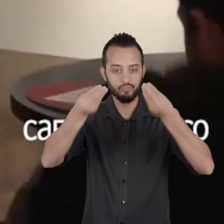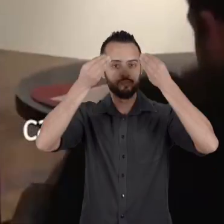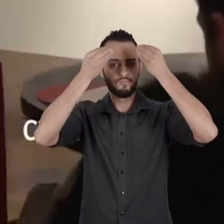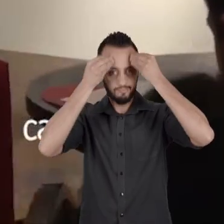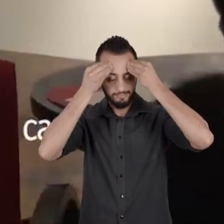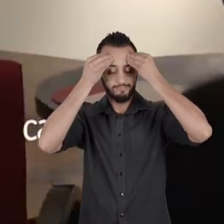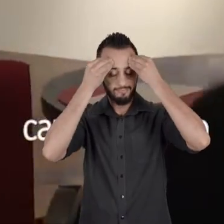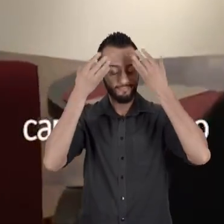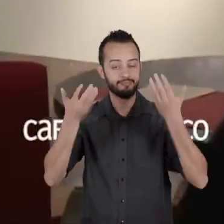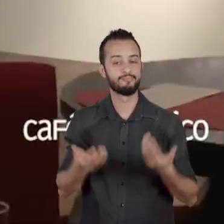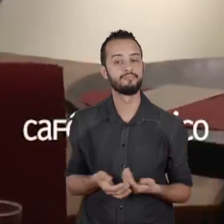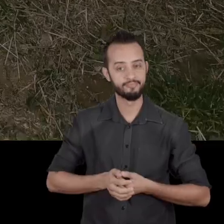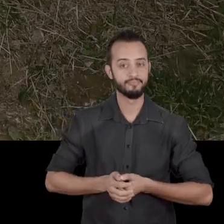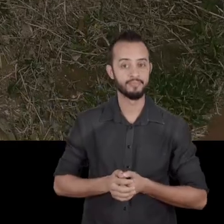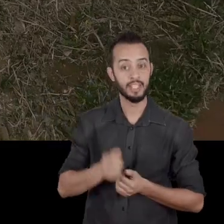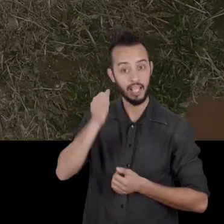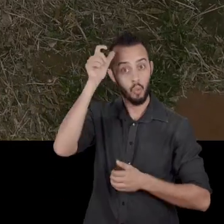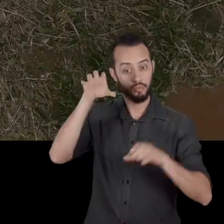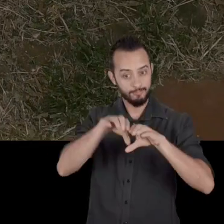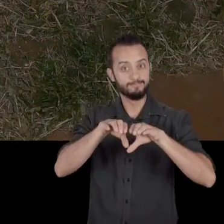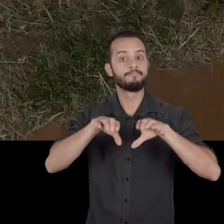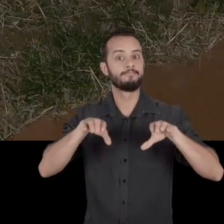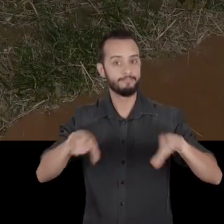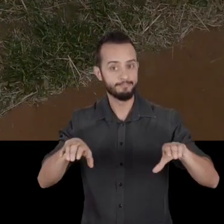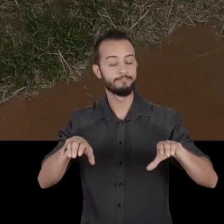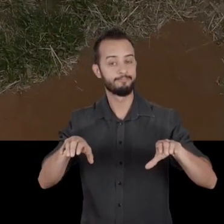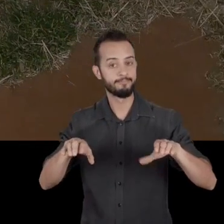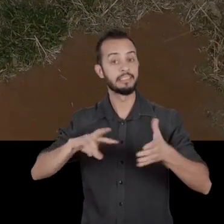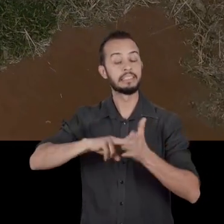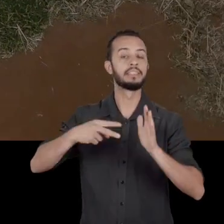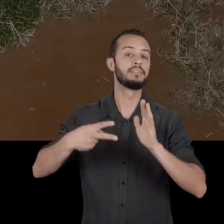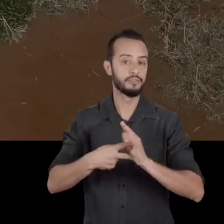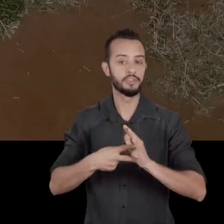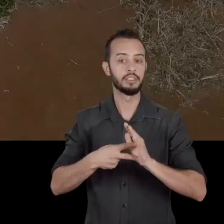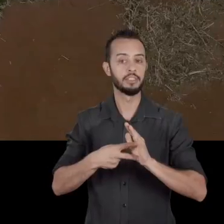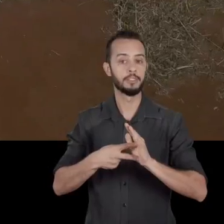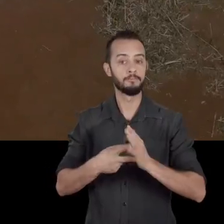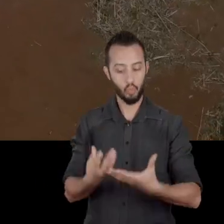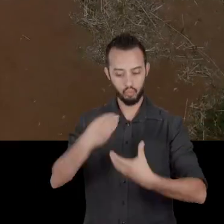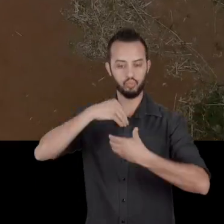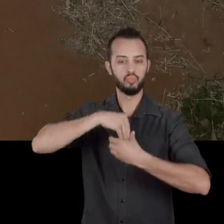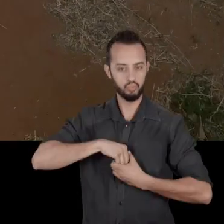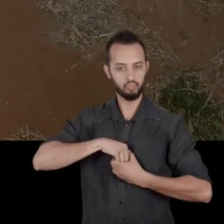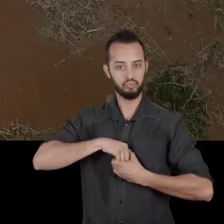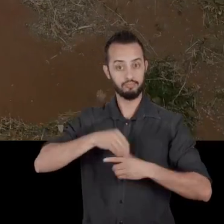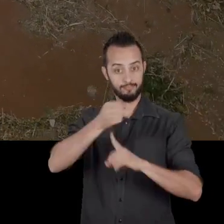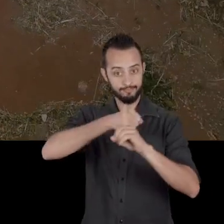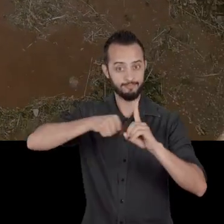é também a cultura que separa, isto é, a cultura que embute na significações